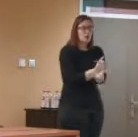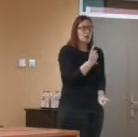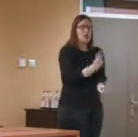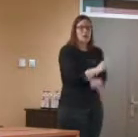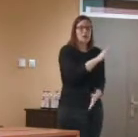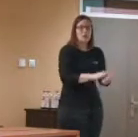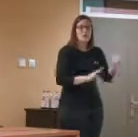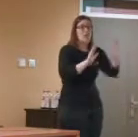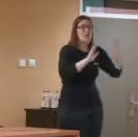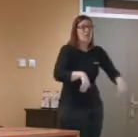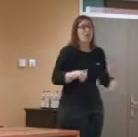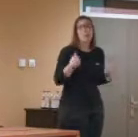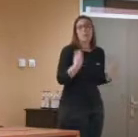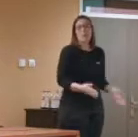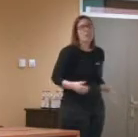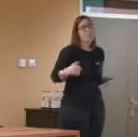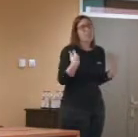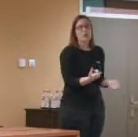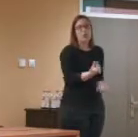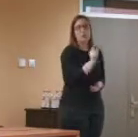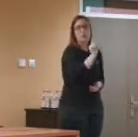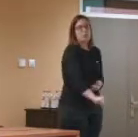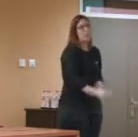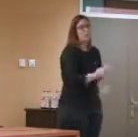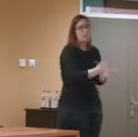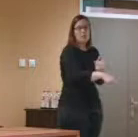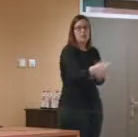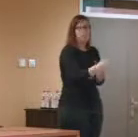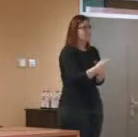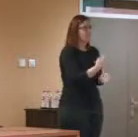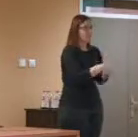por un precio ridículo las Cajas a gran parte